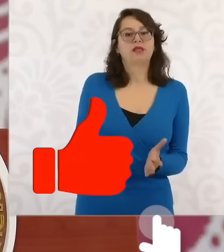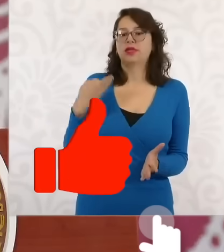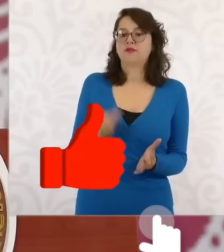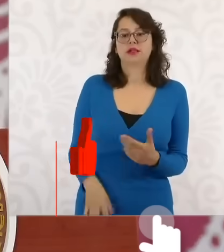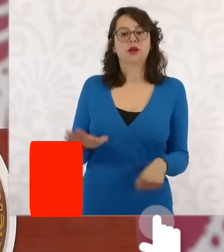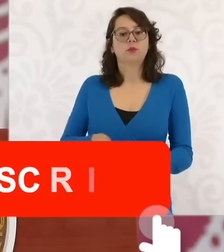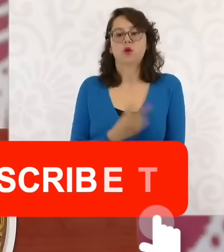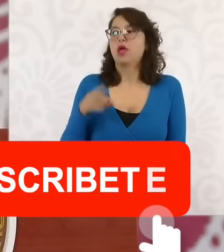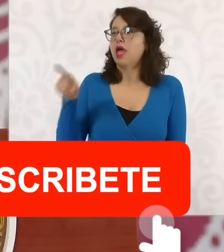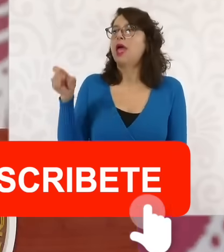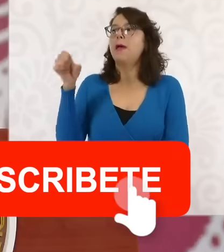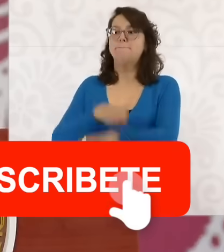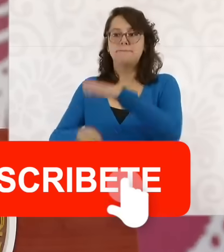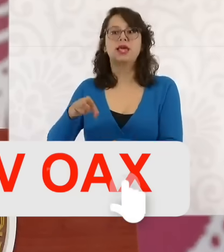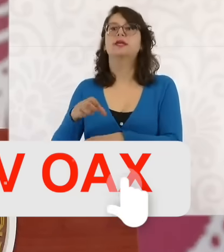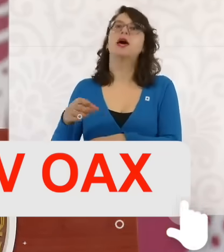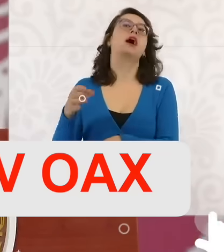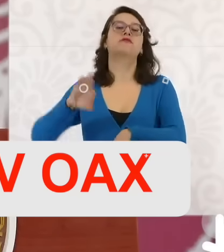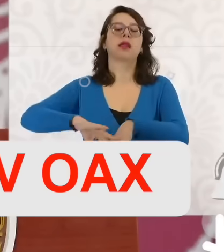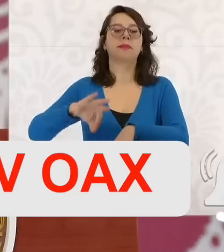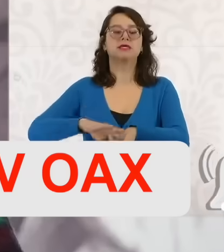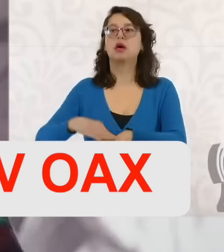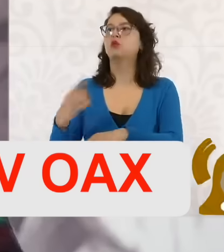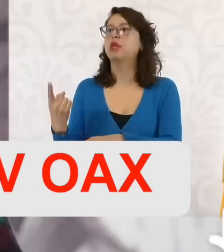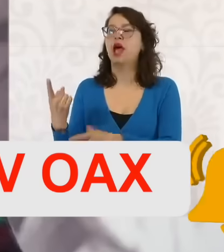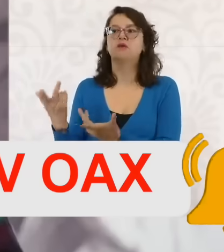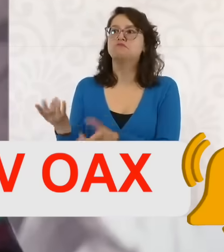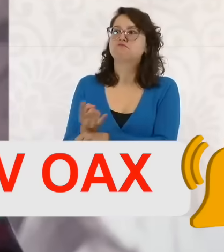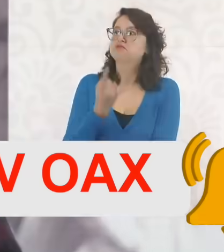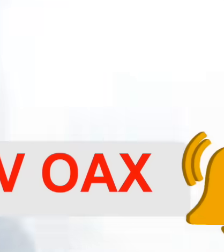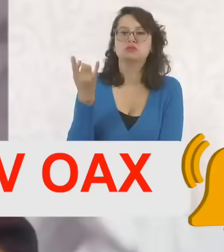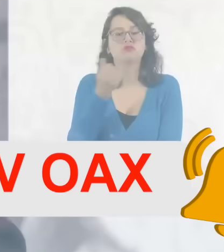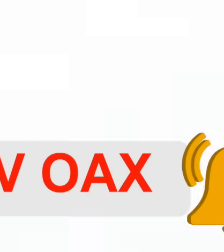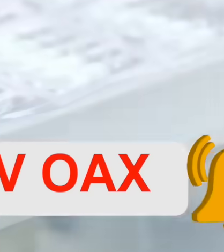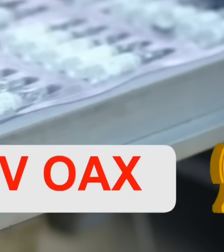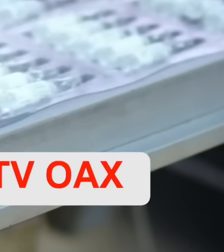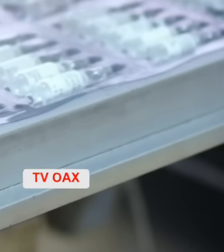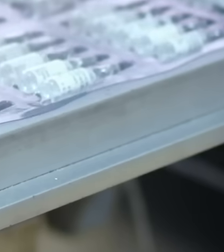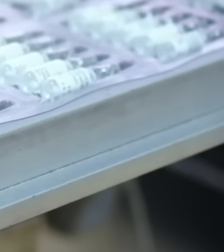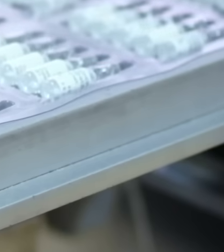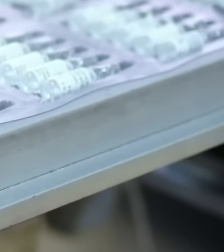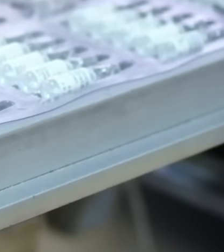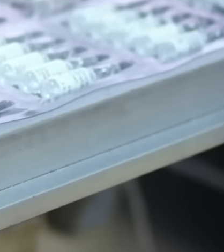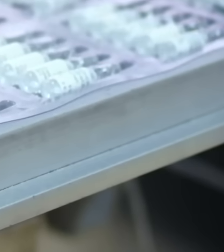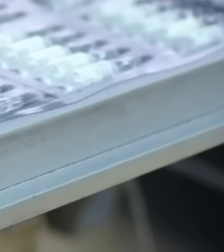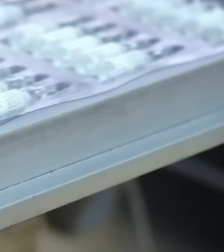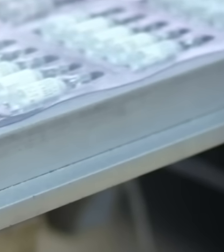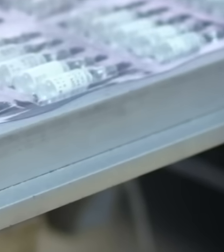mencionó que el abasto de medicamentos en los tres sistemas del sector salud cercano al 100%.